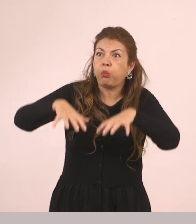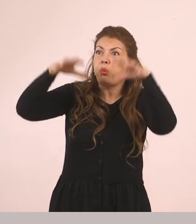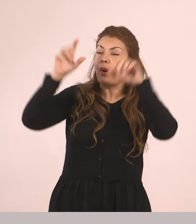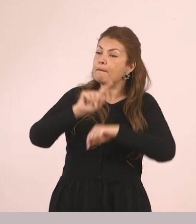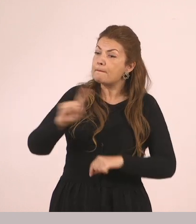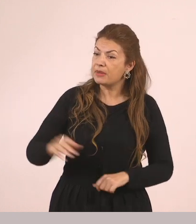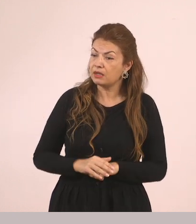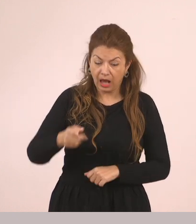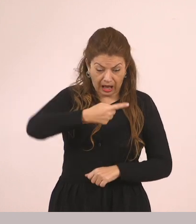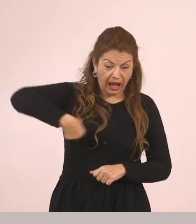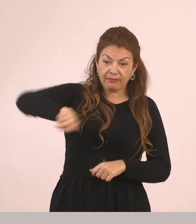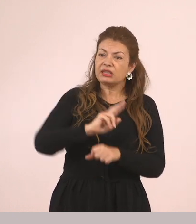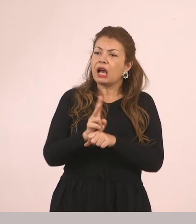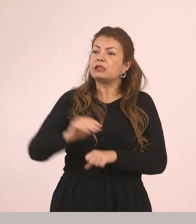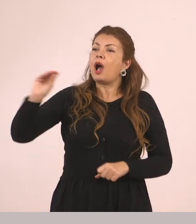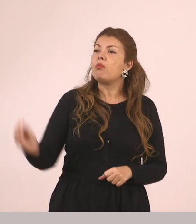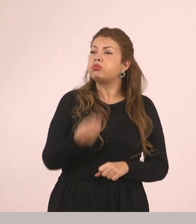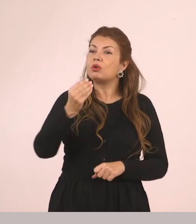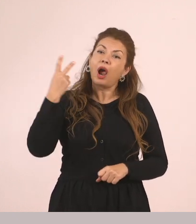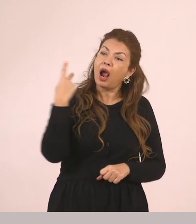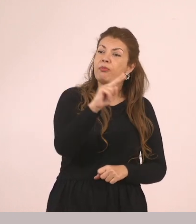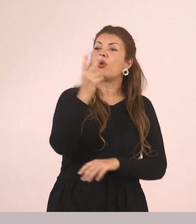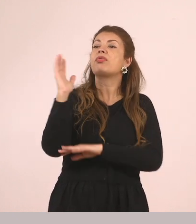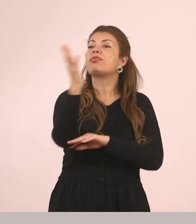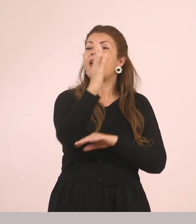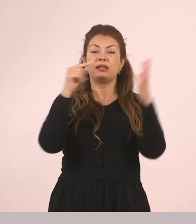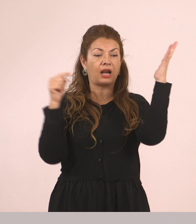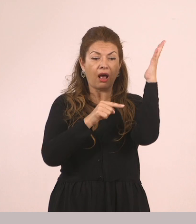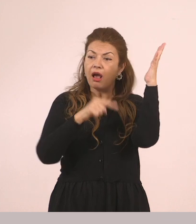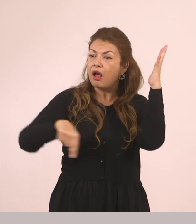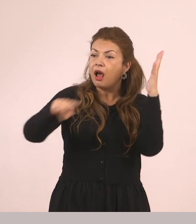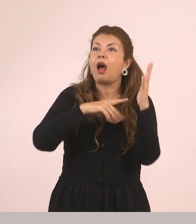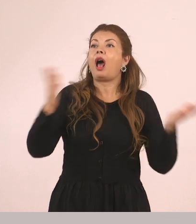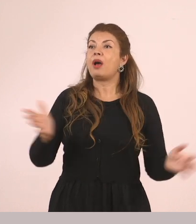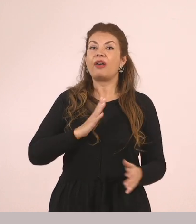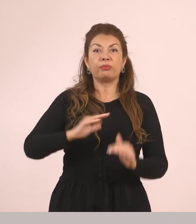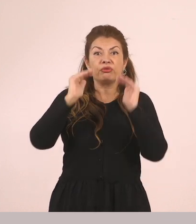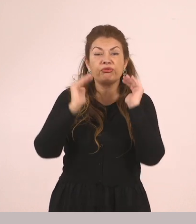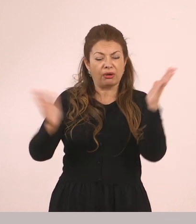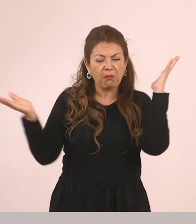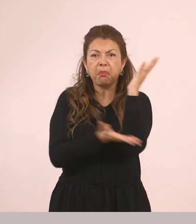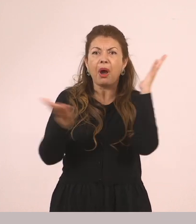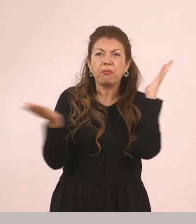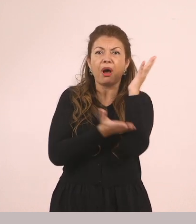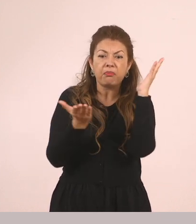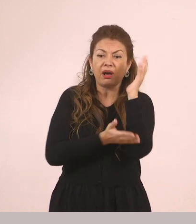Δεν ξέρεις ότι όλα εμείς τα χαρτοπροϊόντα είμαστε παιδιά των δέντρων κι ότι, αν οι άνθρωποι συνεχίσουν να τα κόβουν για να μας φτιάξουν,